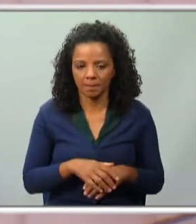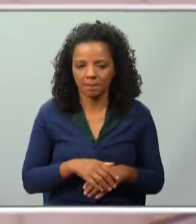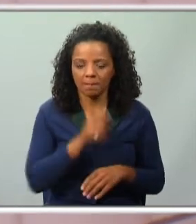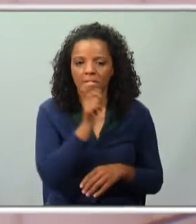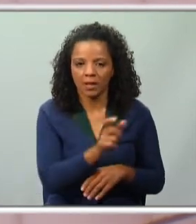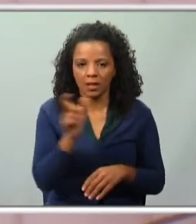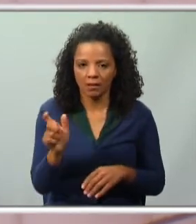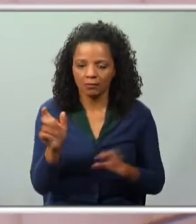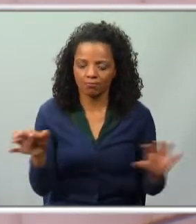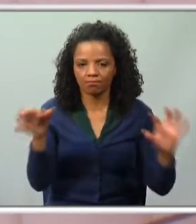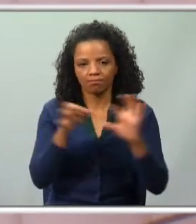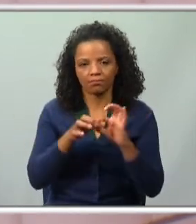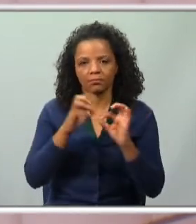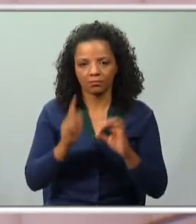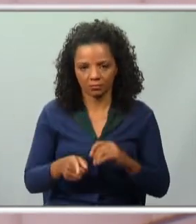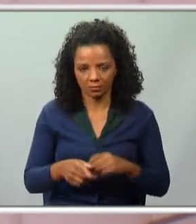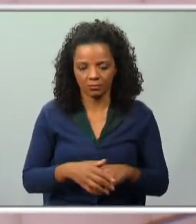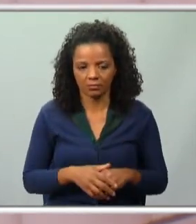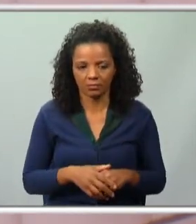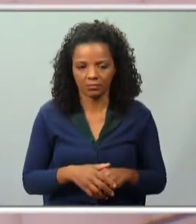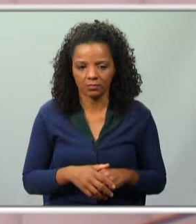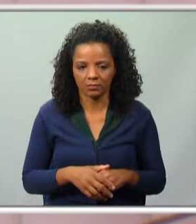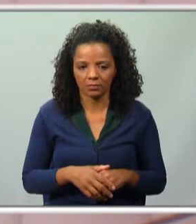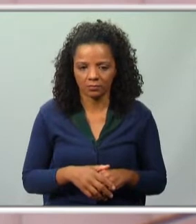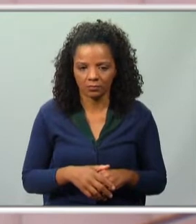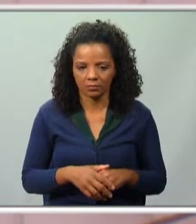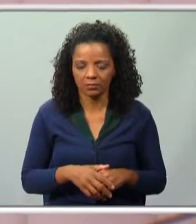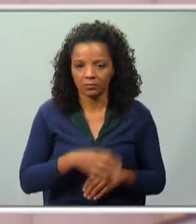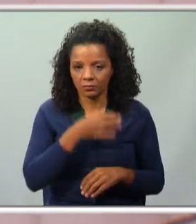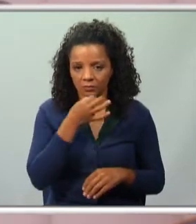aspas e vamos aqui e falar em vários tipos de 報價和讓我們來這裡談談各種類型的